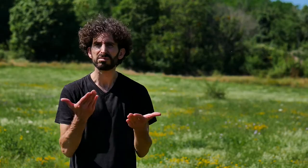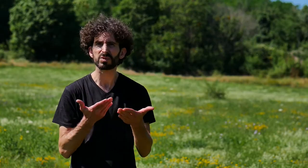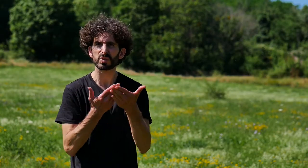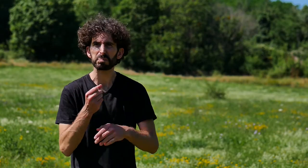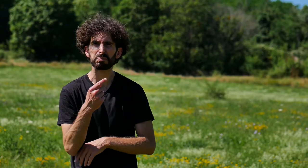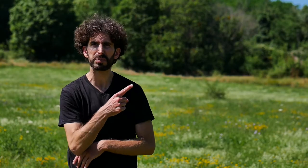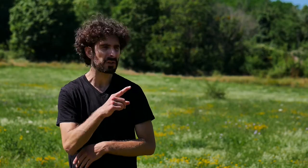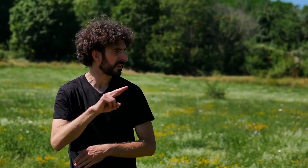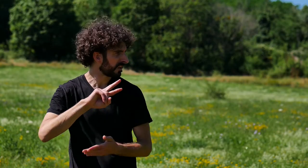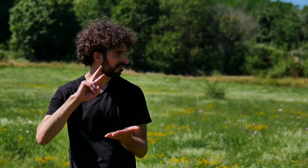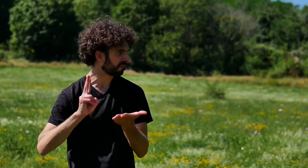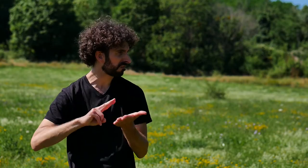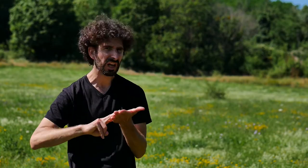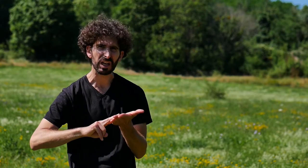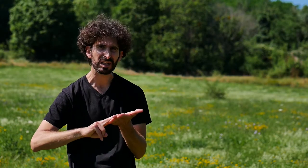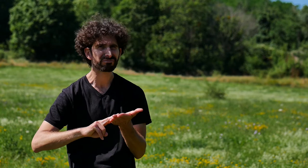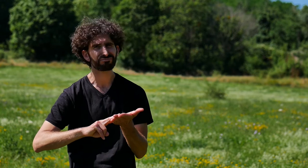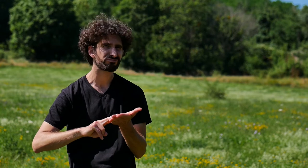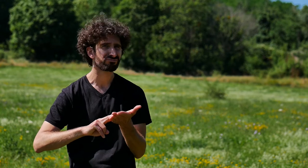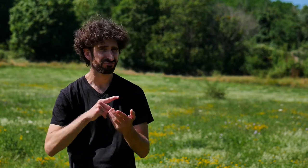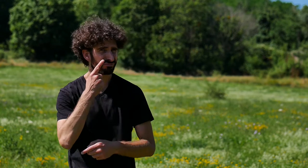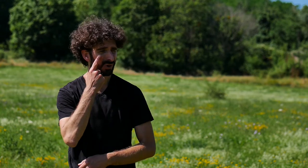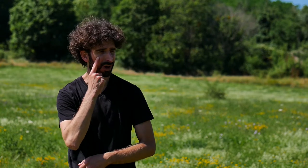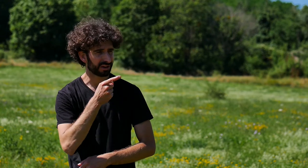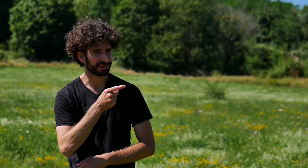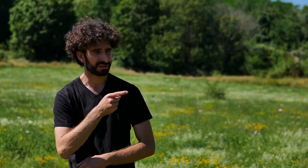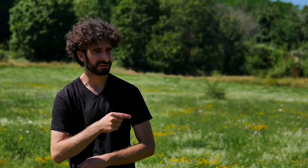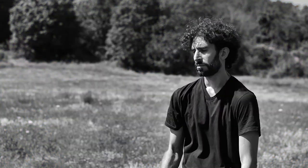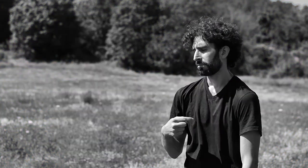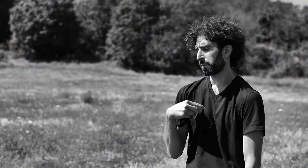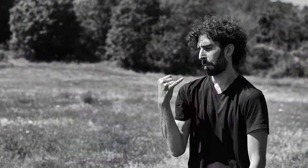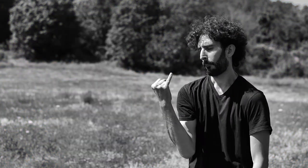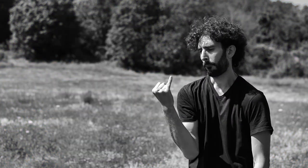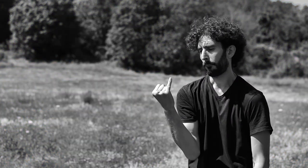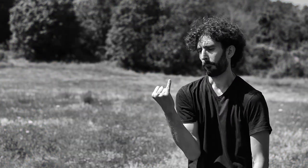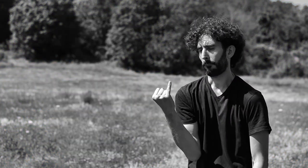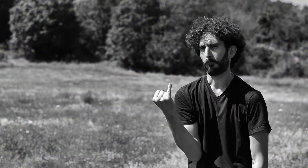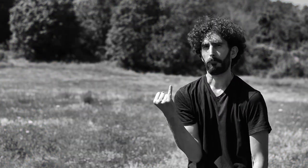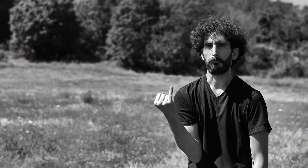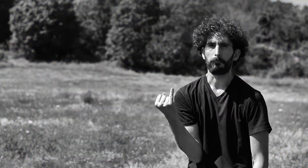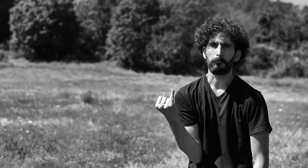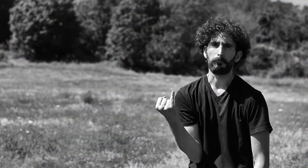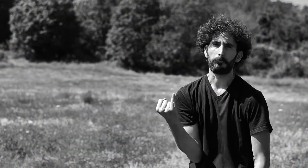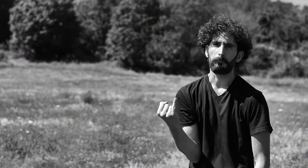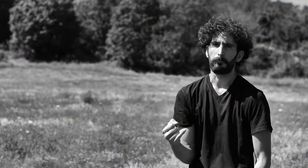Cette situation est-elle vraie ? Mmmmh, regarde... Moi, je suis fluet.